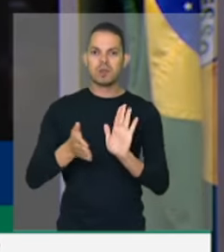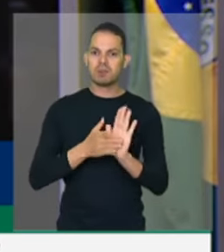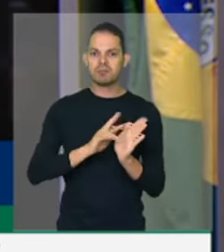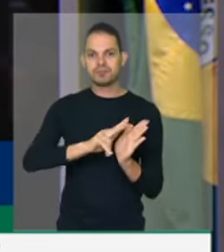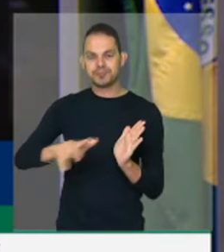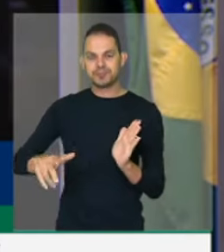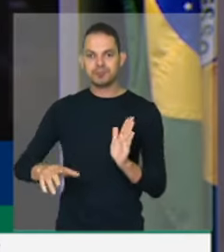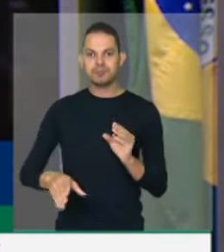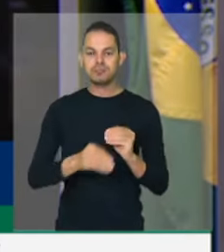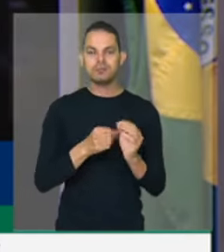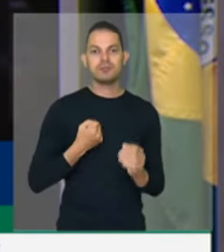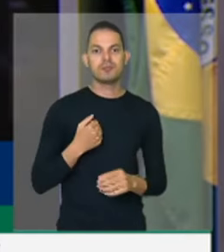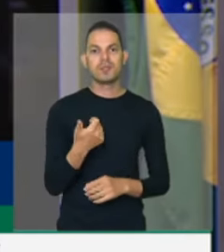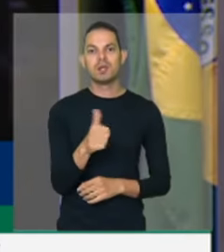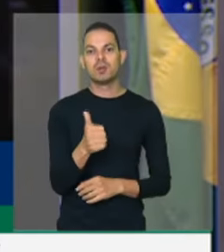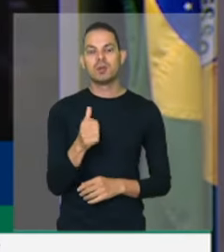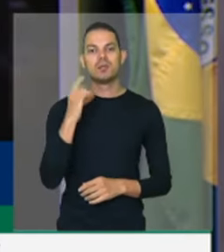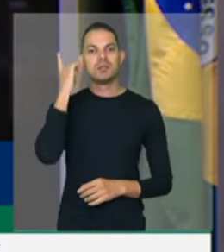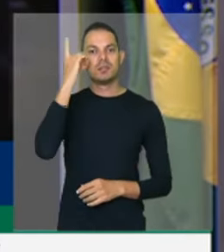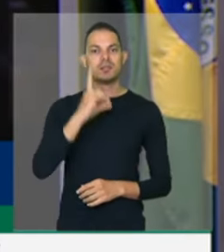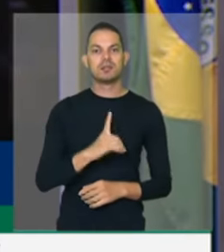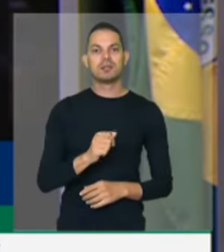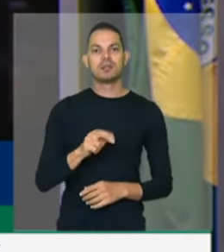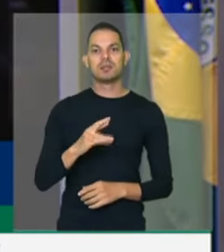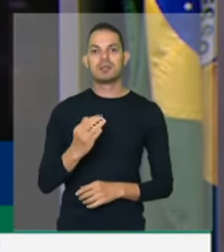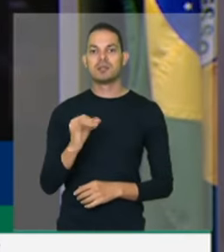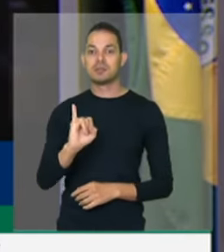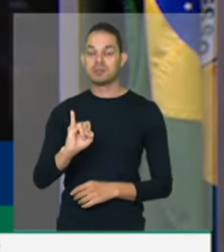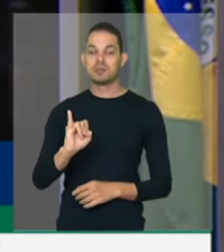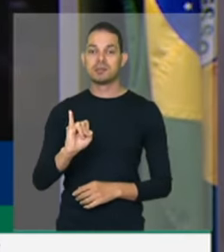DO PSC DE SANTA CATARINA HORAS AUTORIZA QUE DURANTE O ESTADO DE EMERGÊNCIA DECORRENTE DA COVID-19, A CONTRATAÇÃO